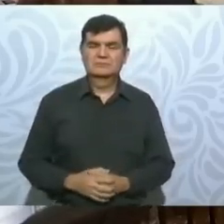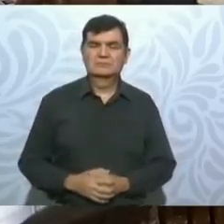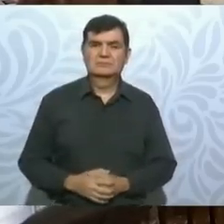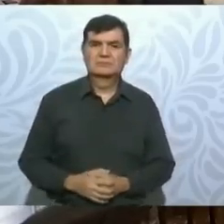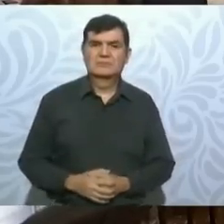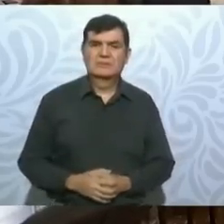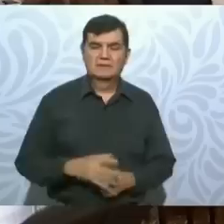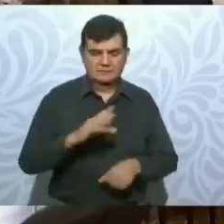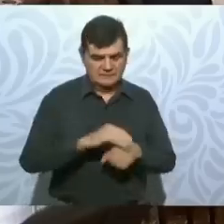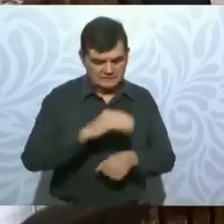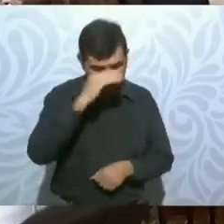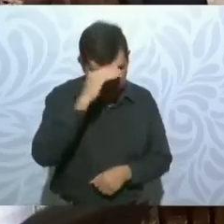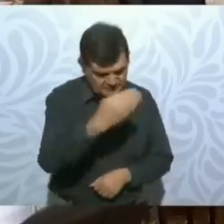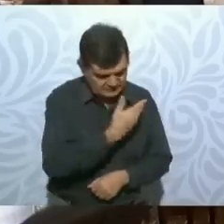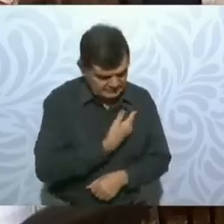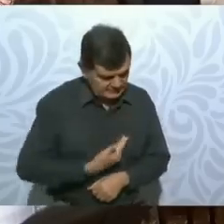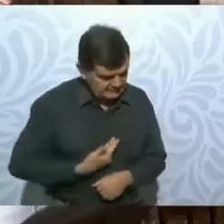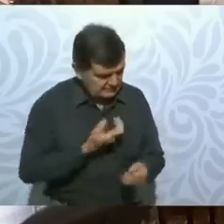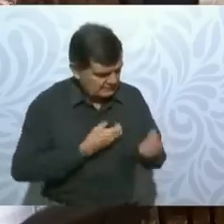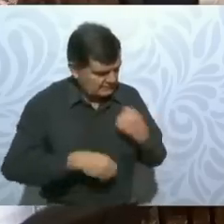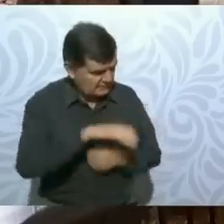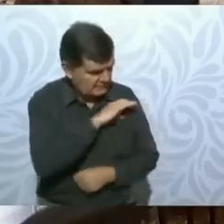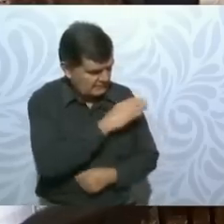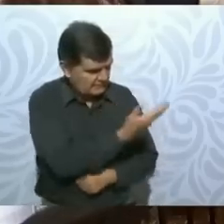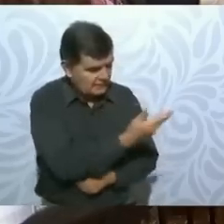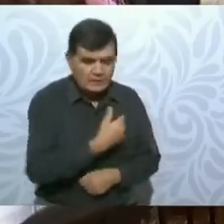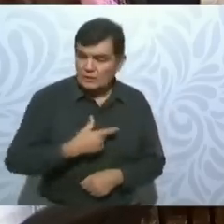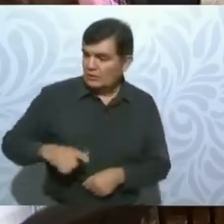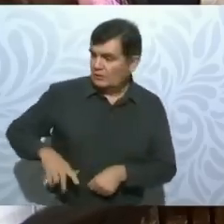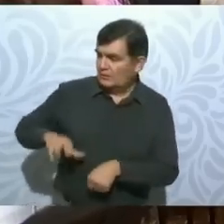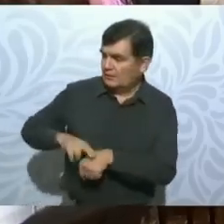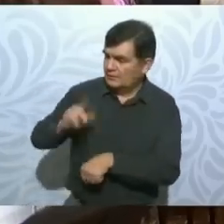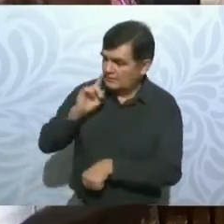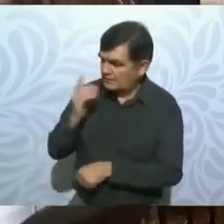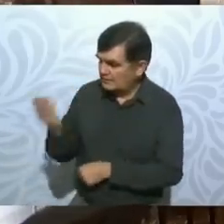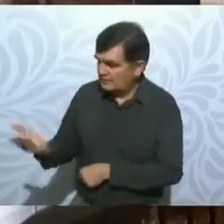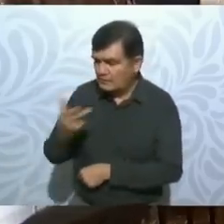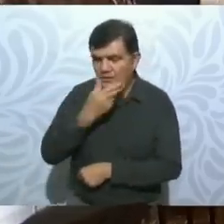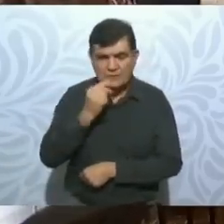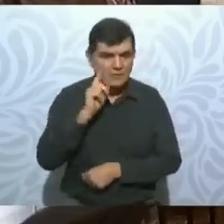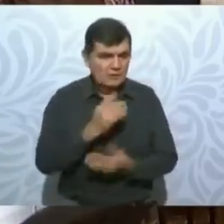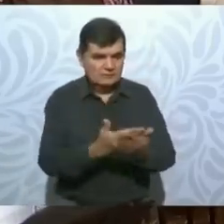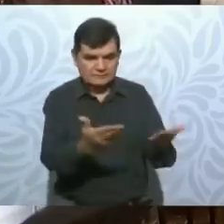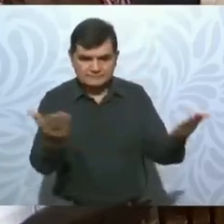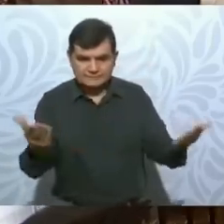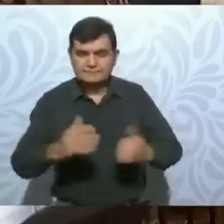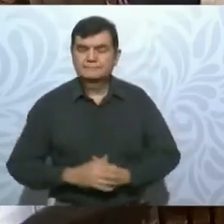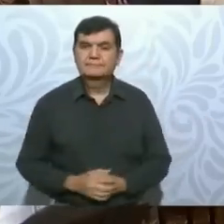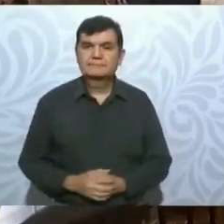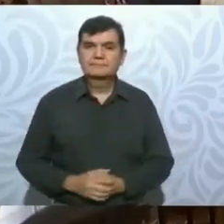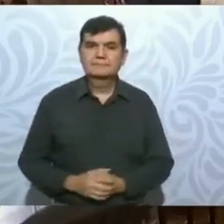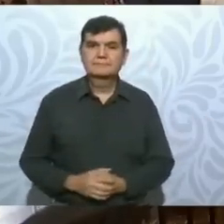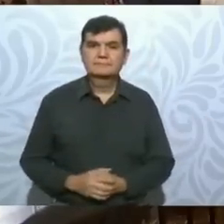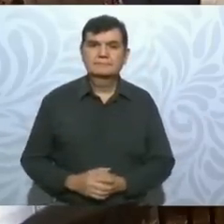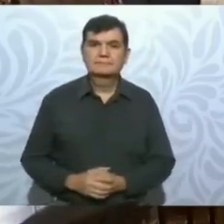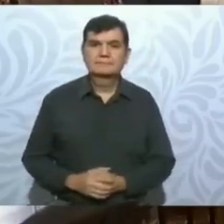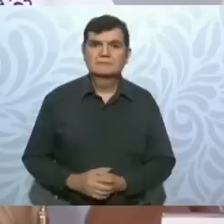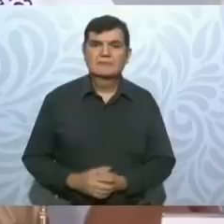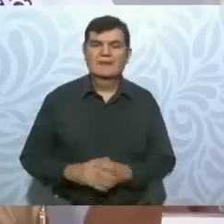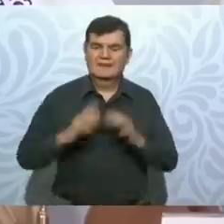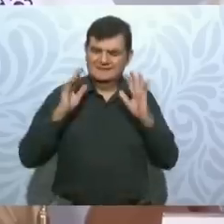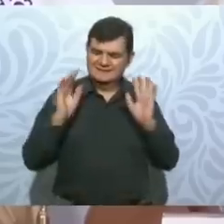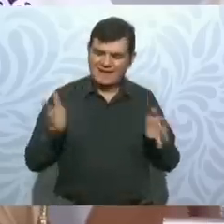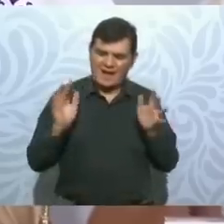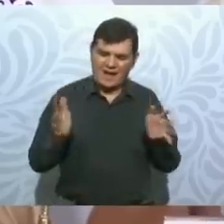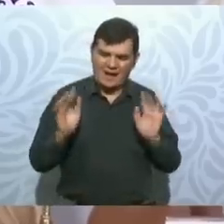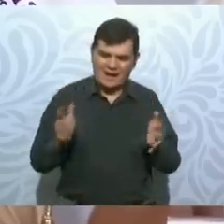su permiso señora presidenta señora gobernadora señoras y señores hemos visto a través de la